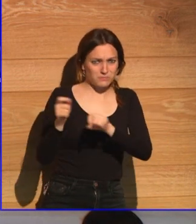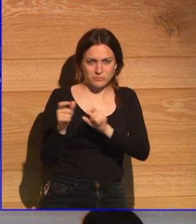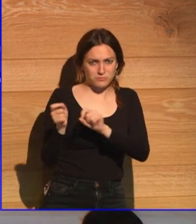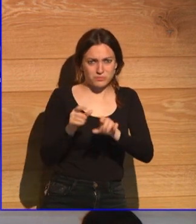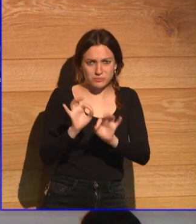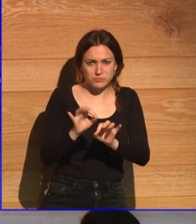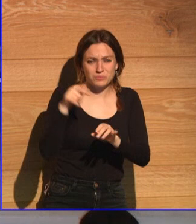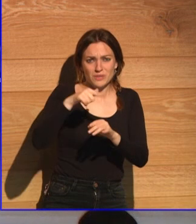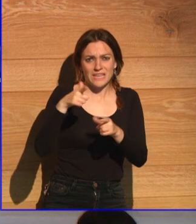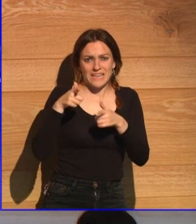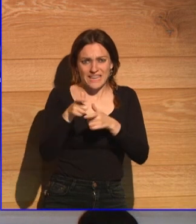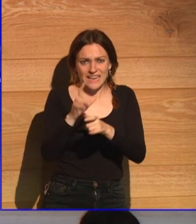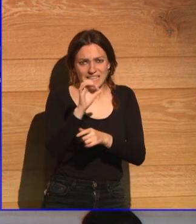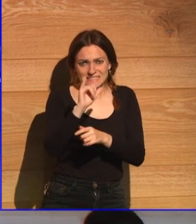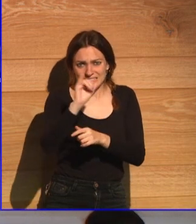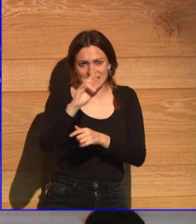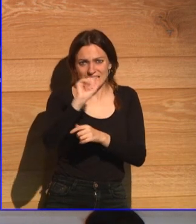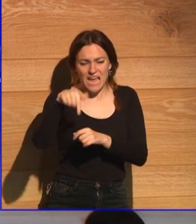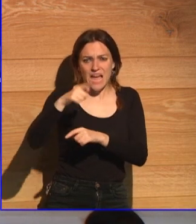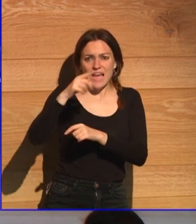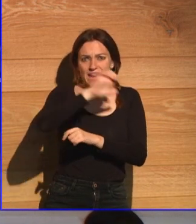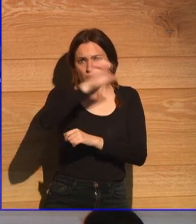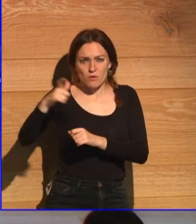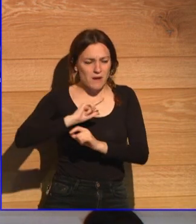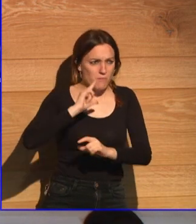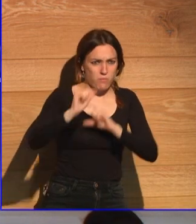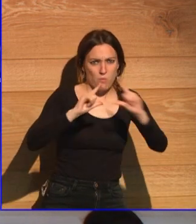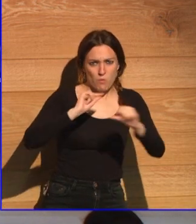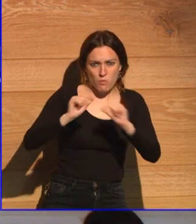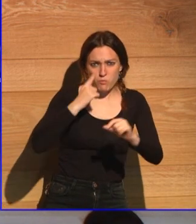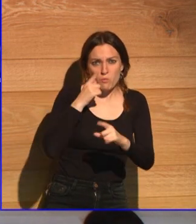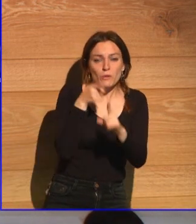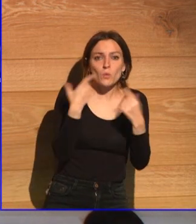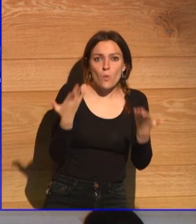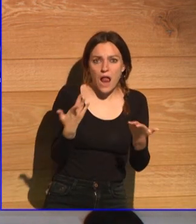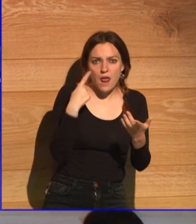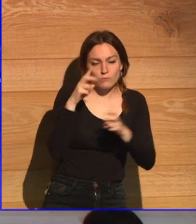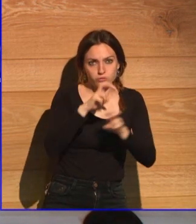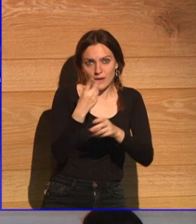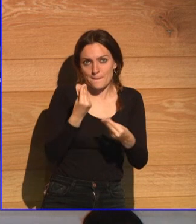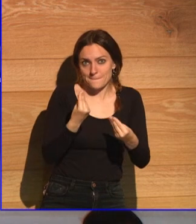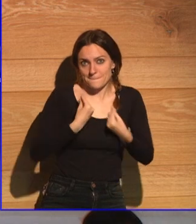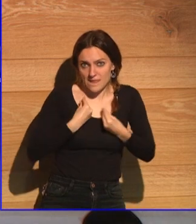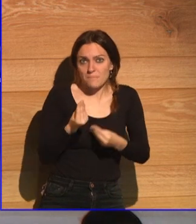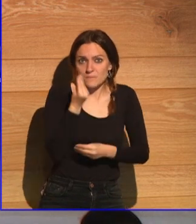huyendo hacia Europa en busca de una nueva vida y naufragando en las costas.